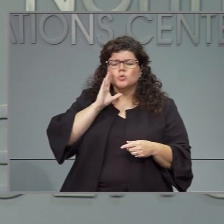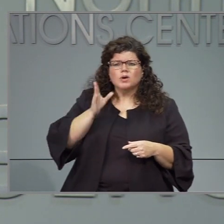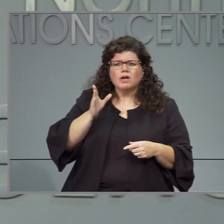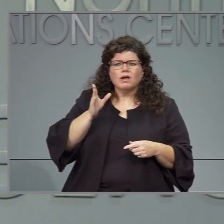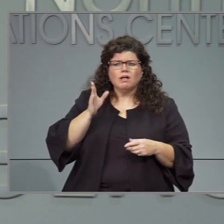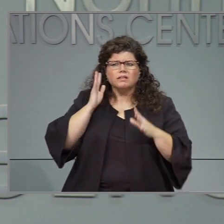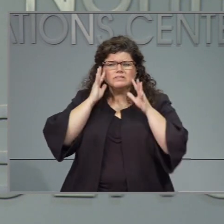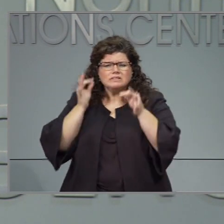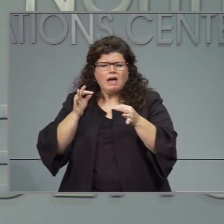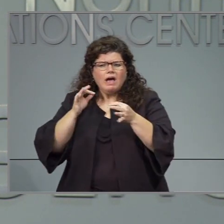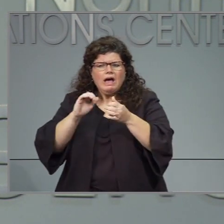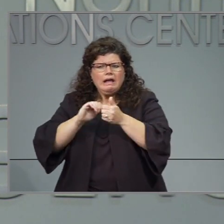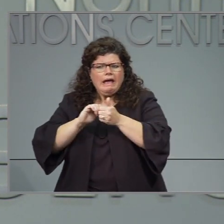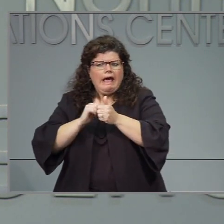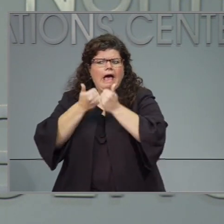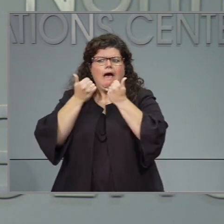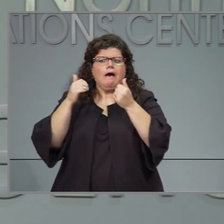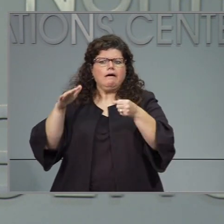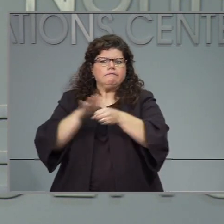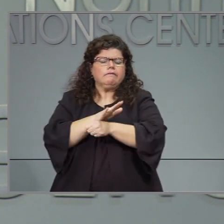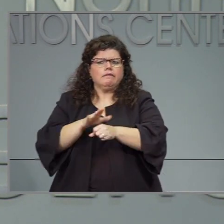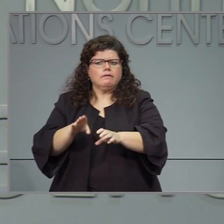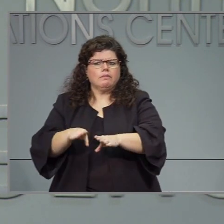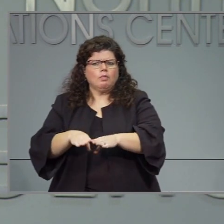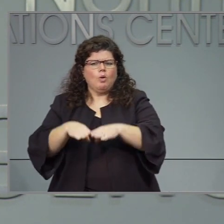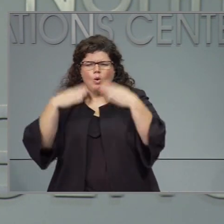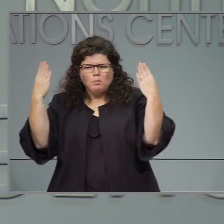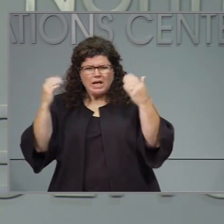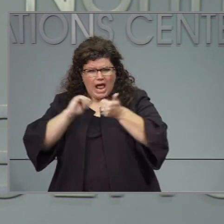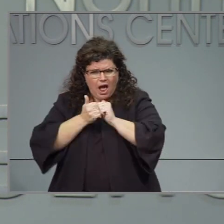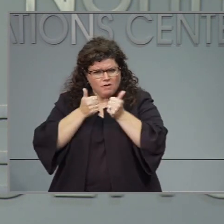En tener un rango más grande y va a decidir.